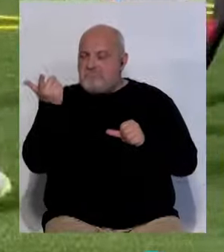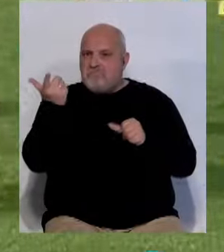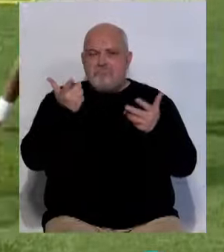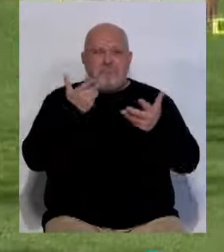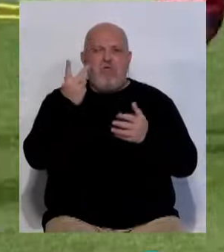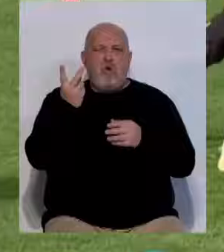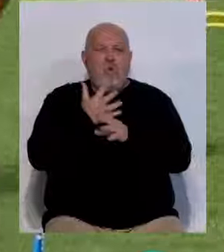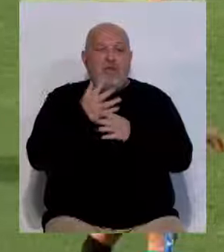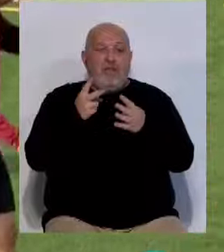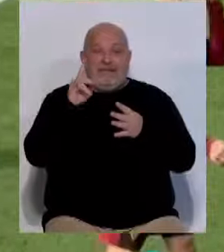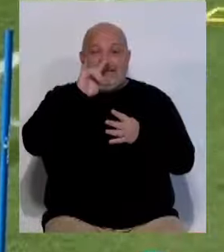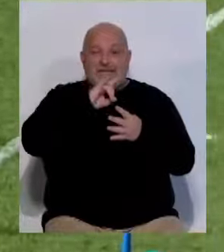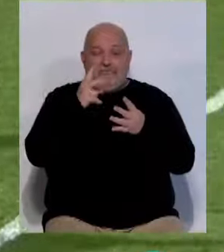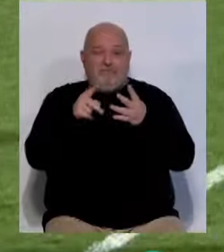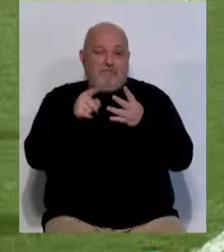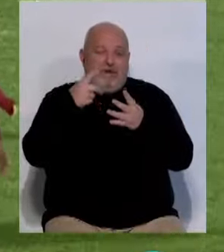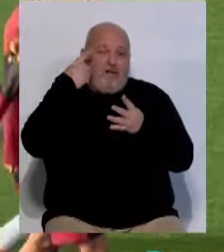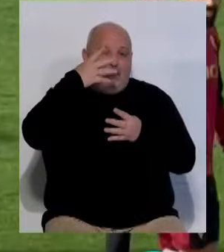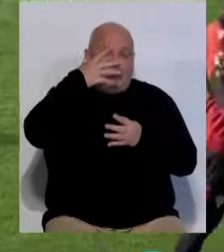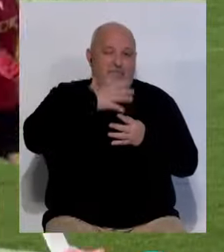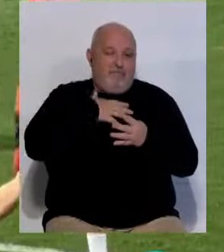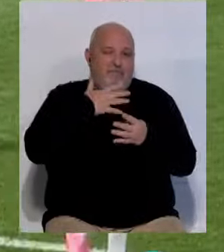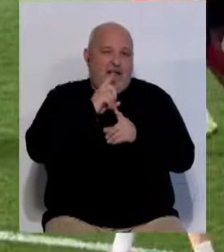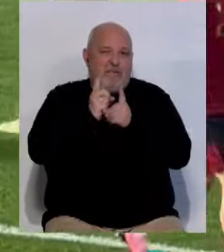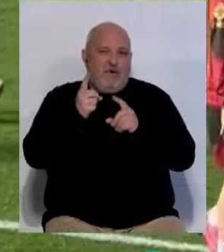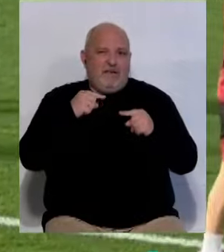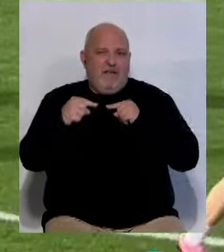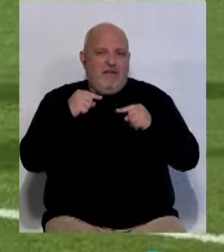muy muy precipitado no igual que que el cambio de entrenador no que que debió de llegar antes